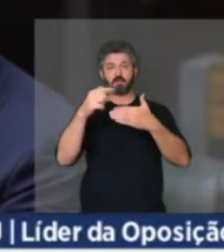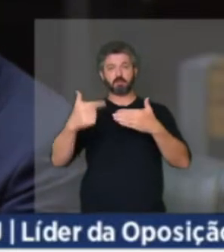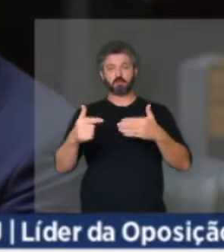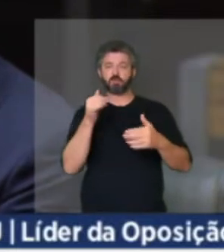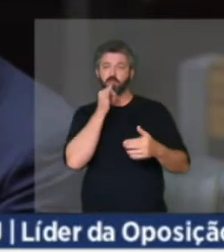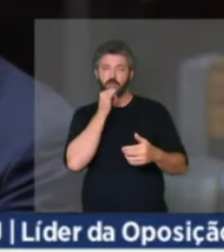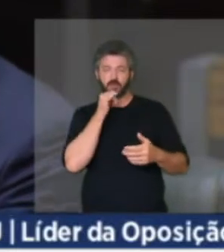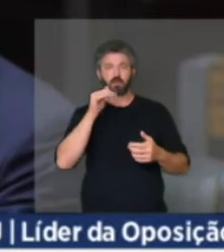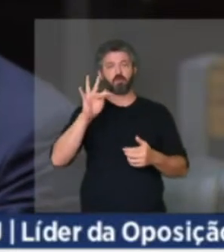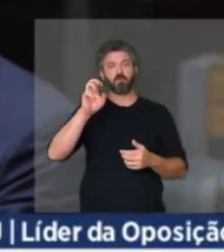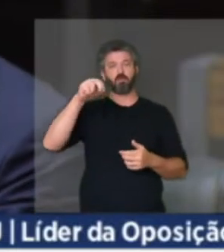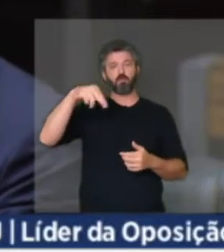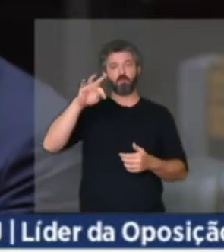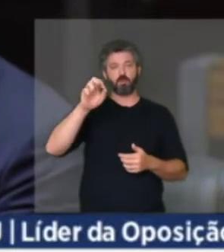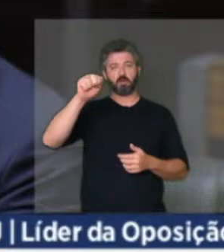NÓS QUEREMOS AGRADECER AS SENHORAS E AOS SENHORES